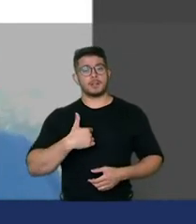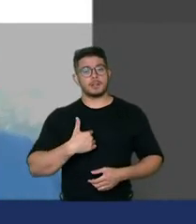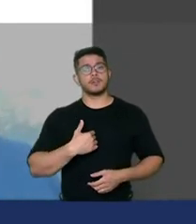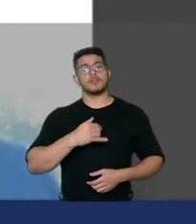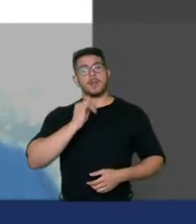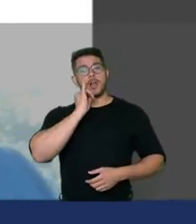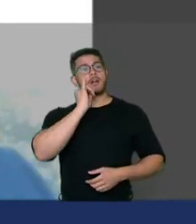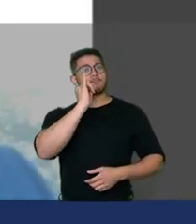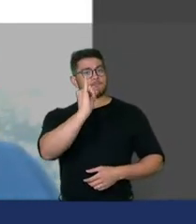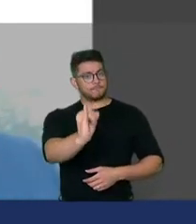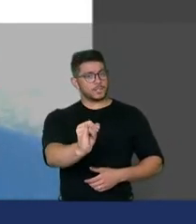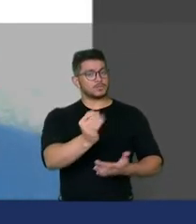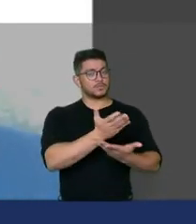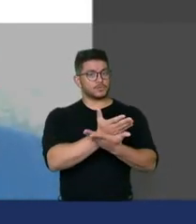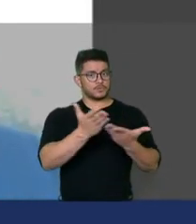FICA ENTÃO... TRIBUNA VIRTUAL DA CÂMARA ESSE ALERTA, O